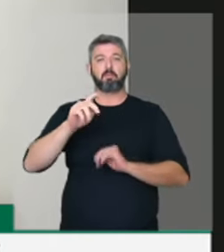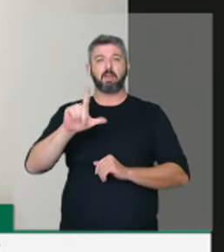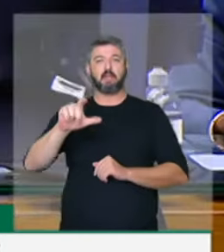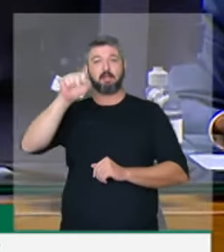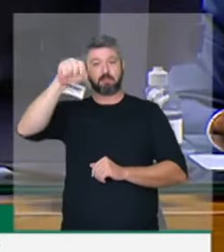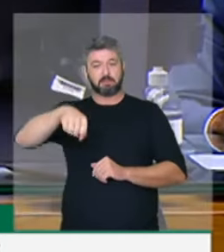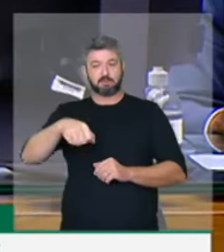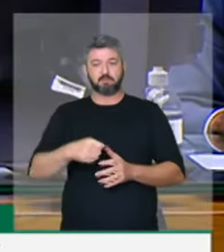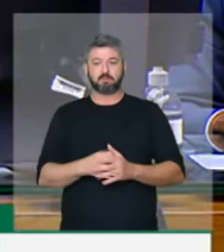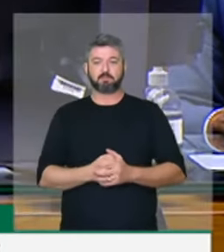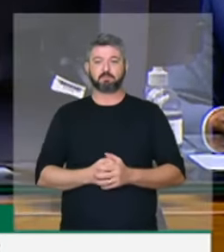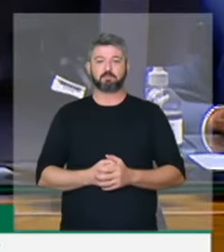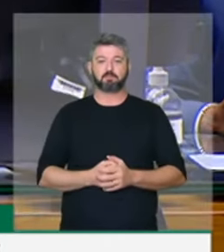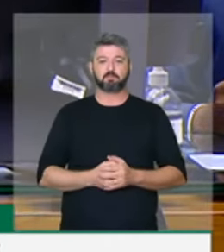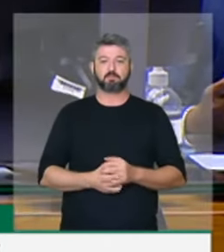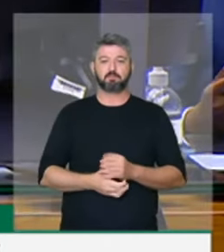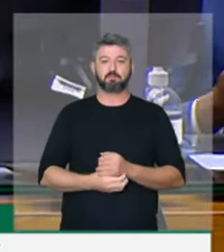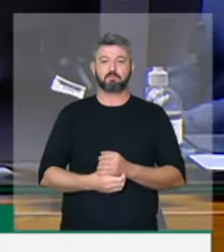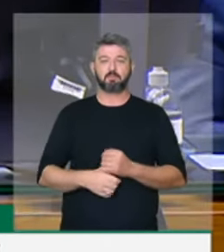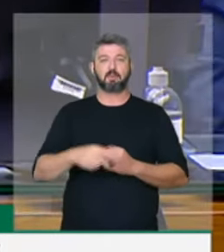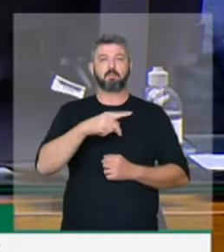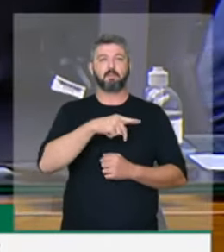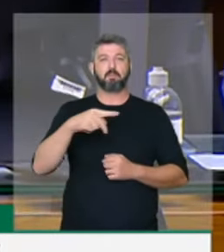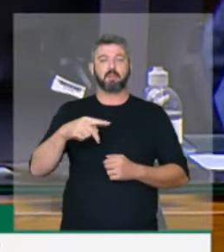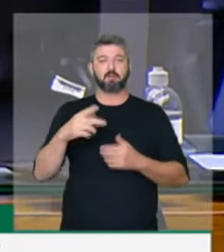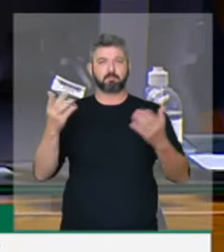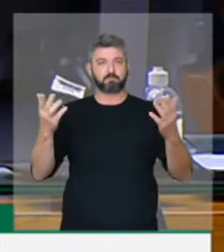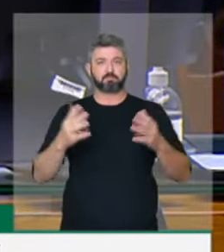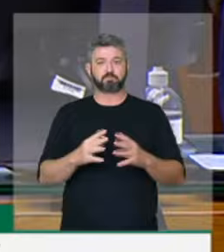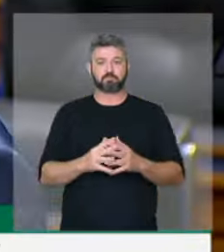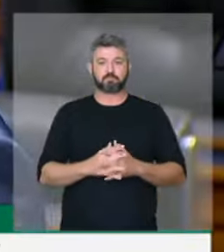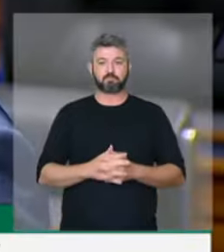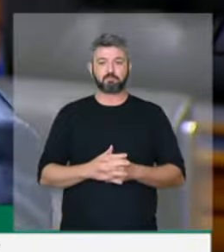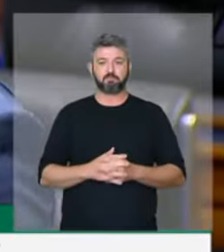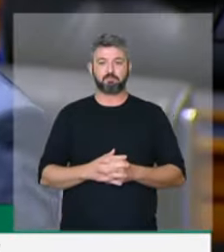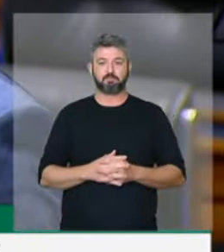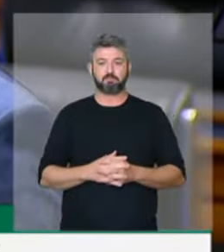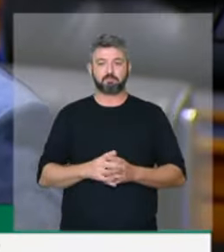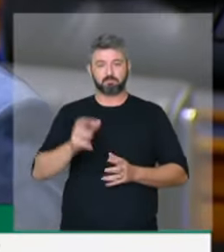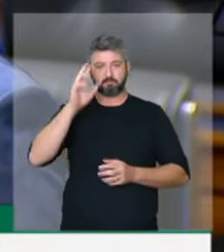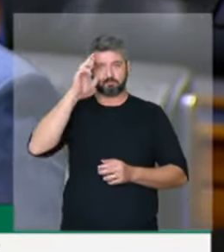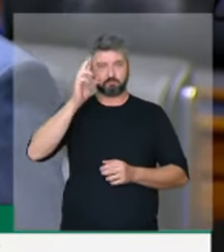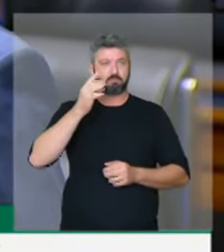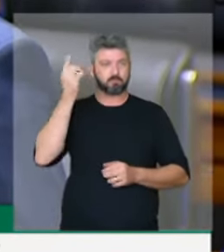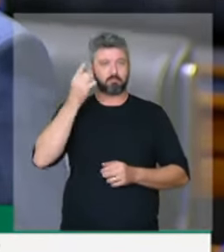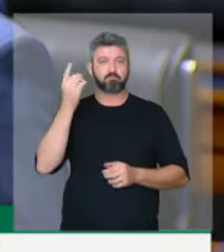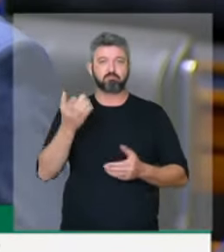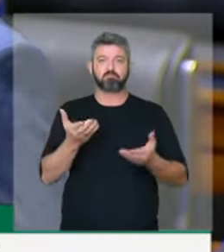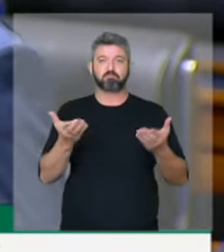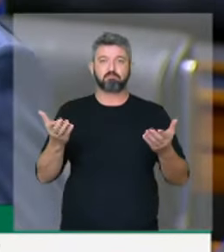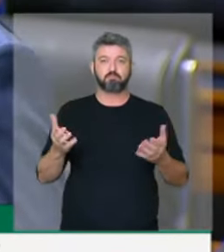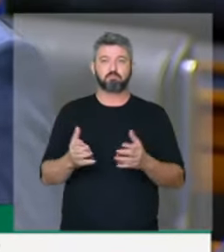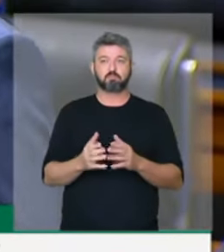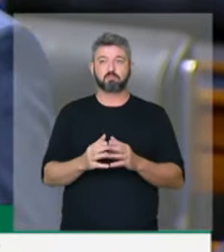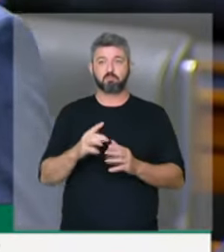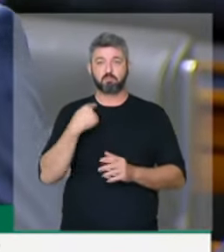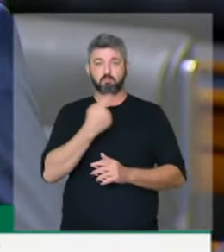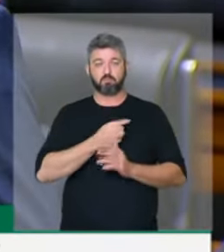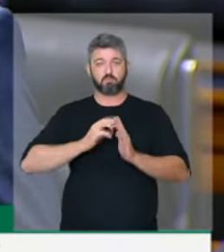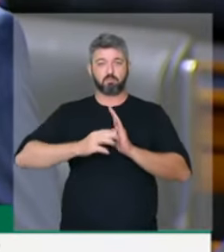[DEPUTADO]: PRESIDENTE, SENHORAS E SENHORES DEPUTADOS, O PROGRESSISTA ENTENDENDO A IMPORTÂNCIA... DA MATÉRIA ELE... ELE ENCAMINHA SIM,